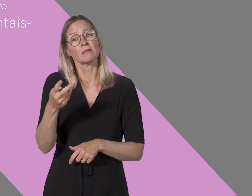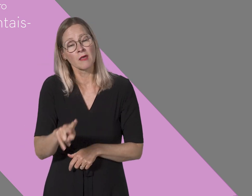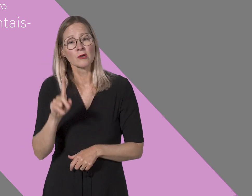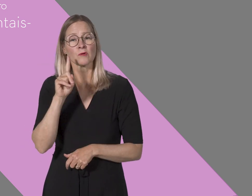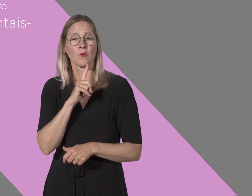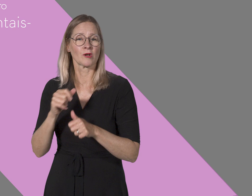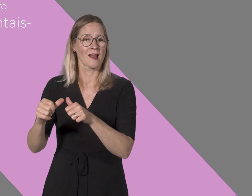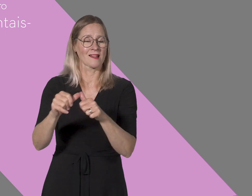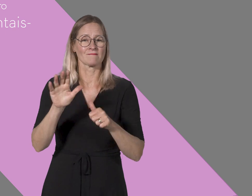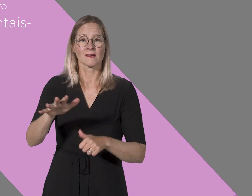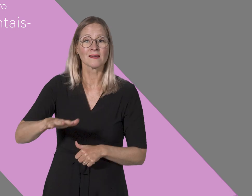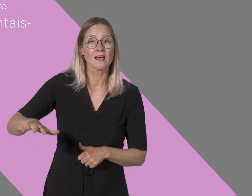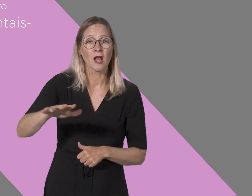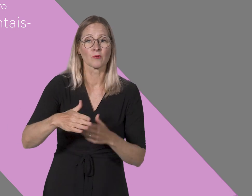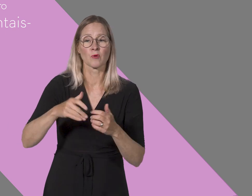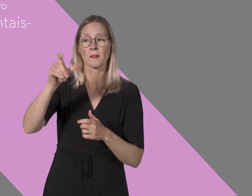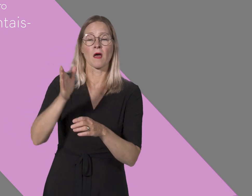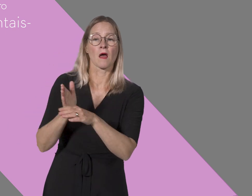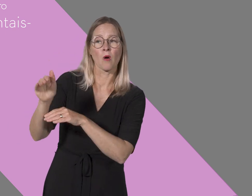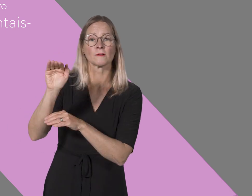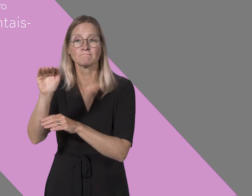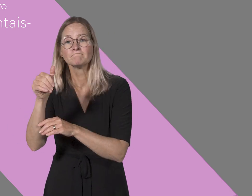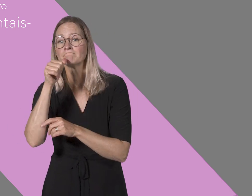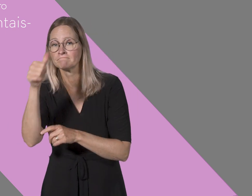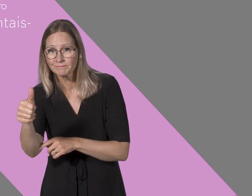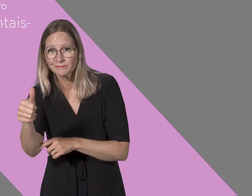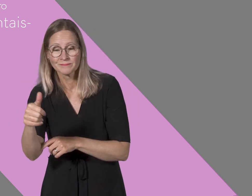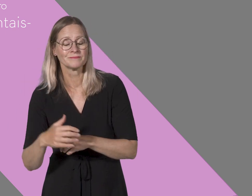tai Kuurojen Liiton aluetyöntekijän kautta.